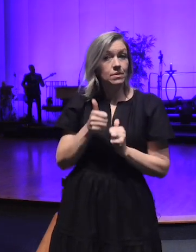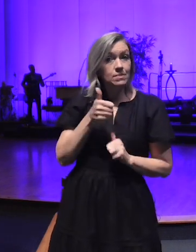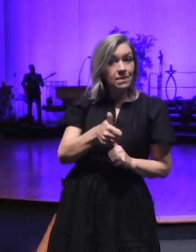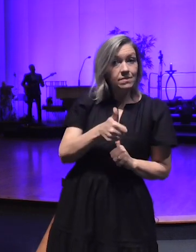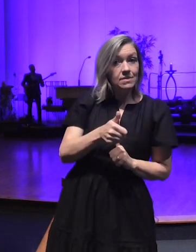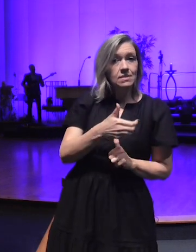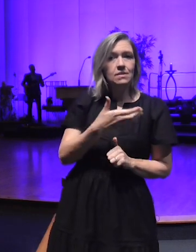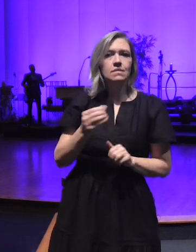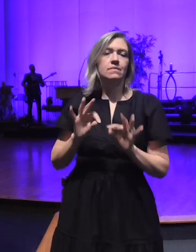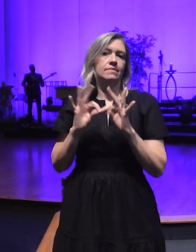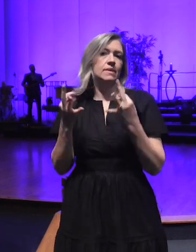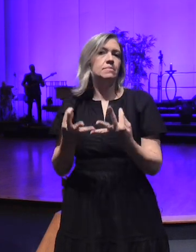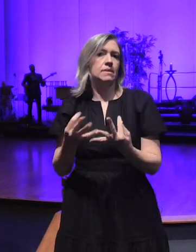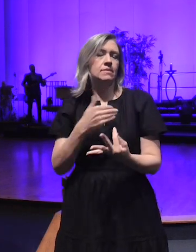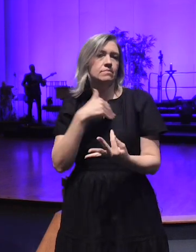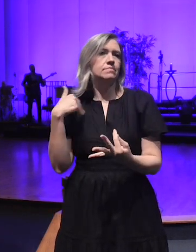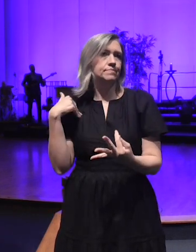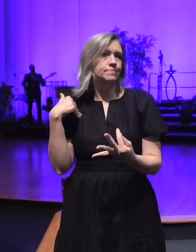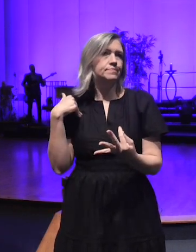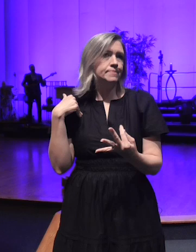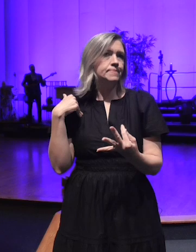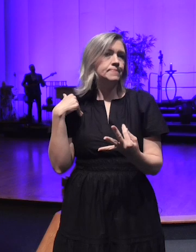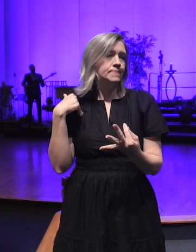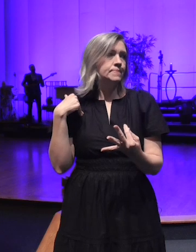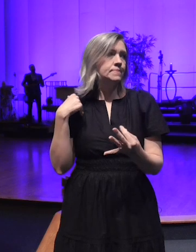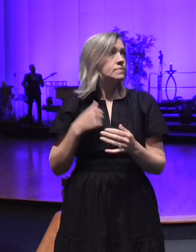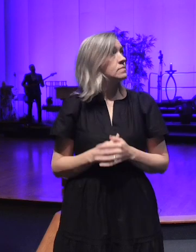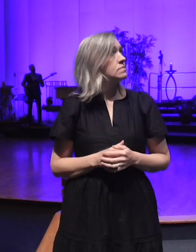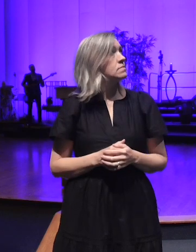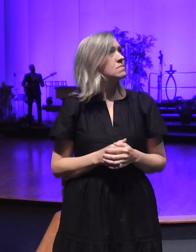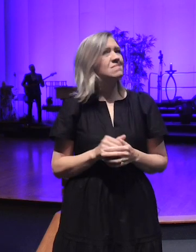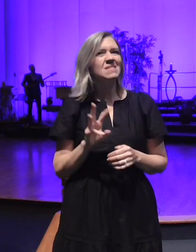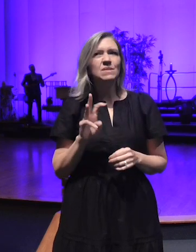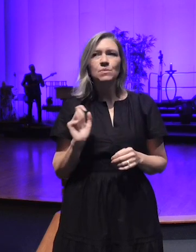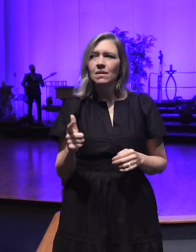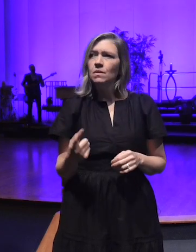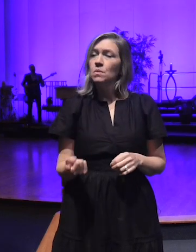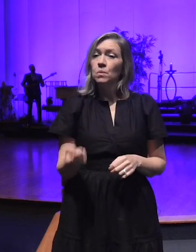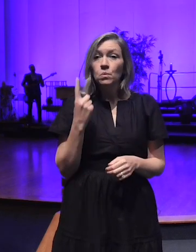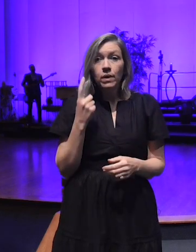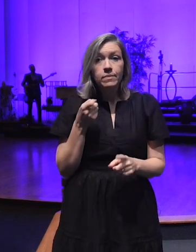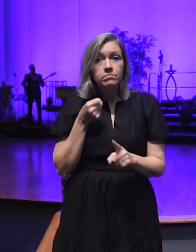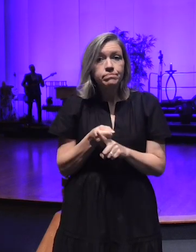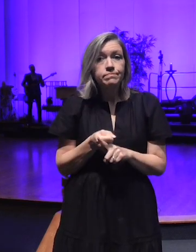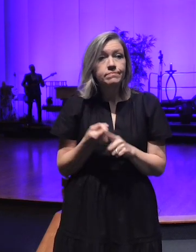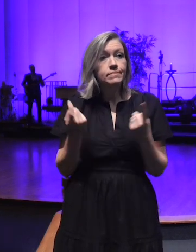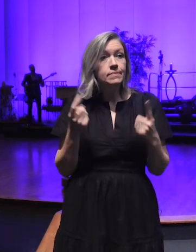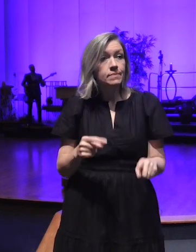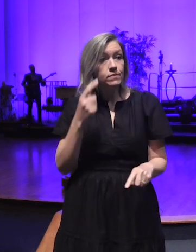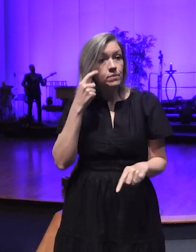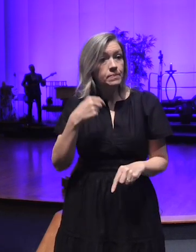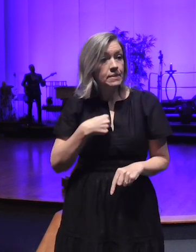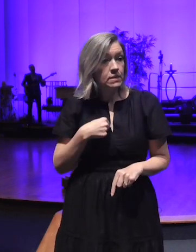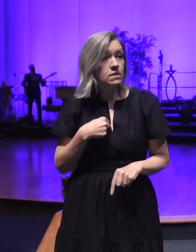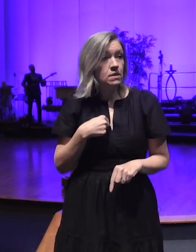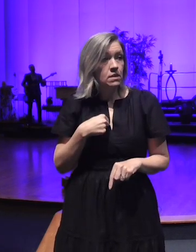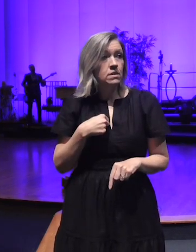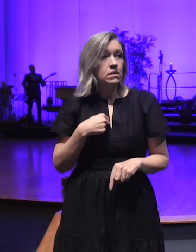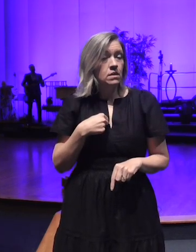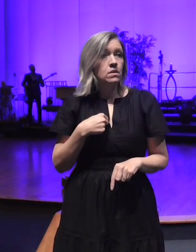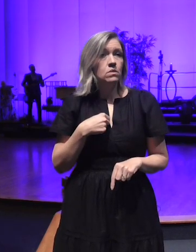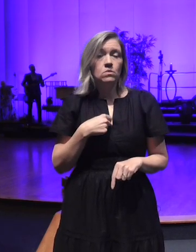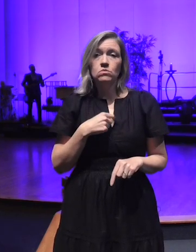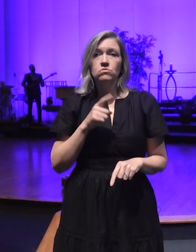Bueno, una de las cosas que me pasó. Tenía una comprensión completamente diferente